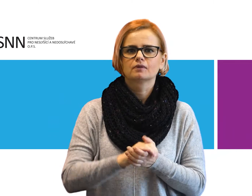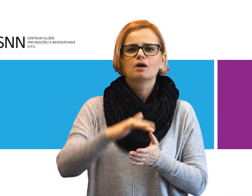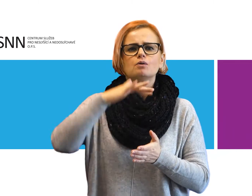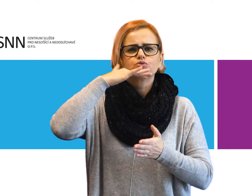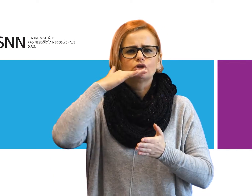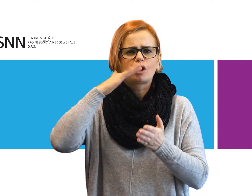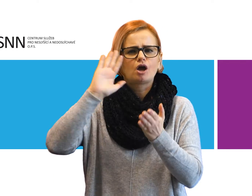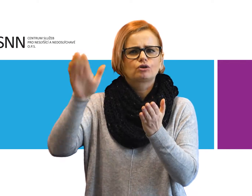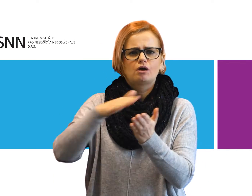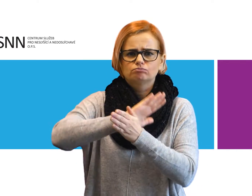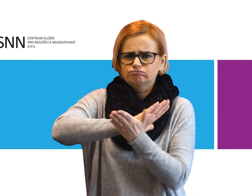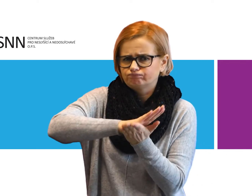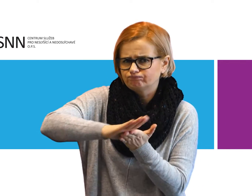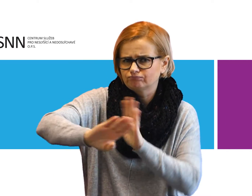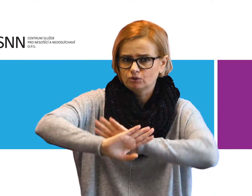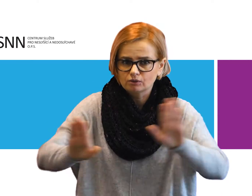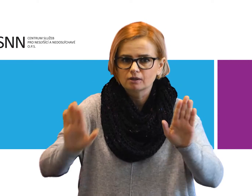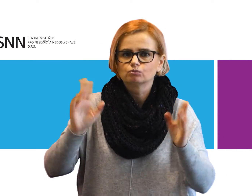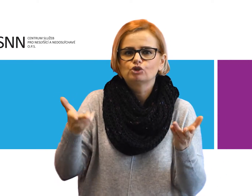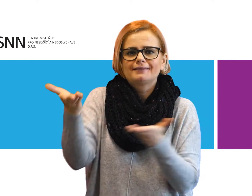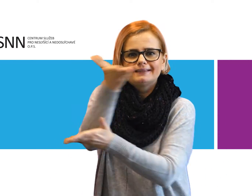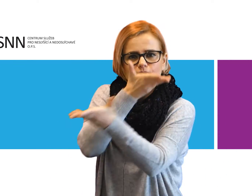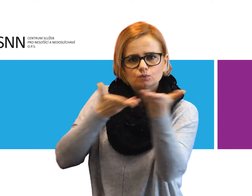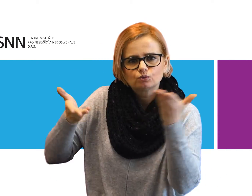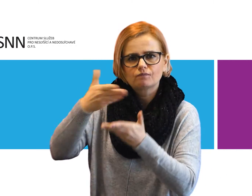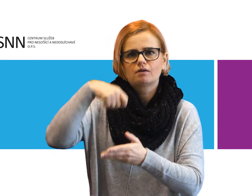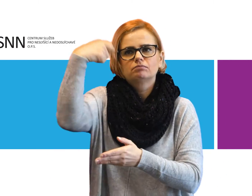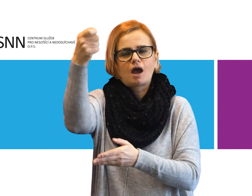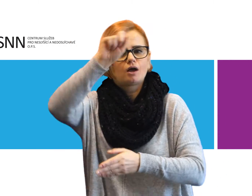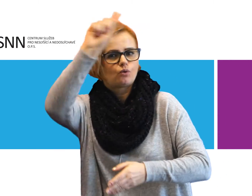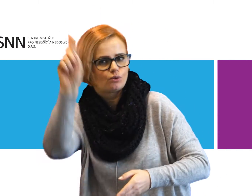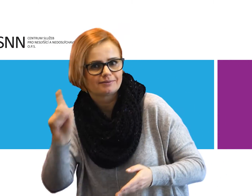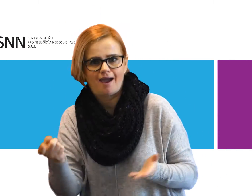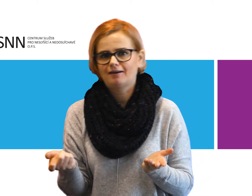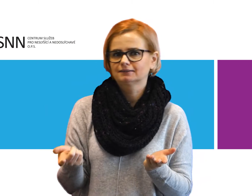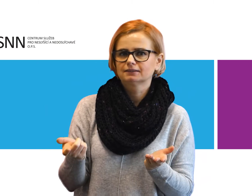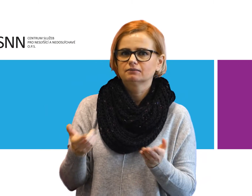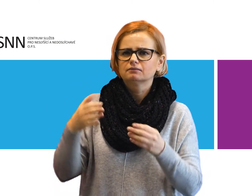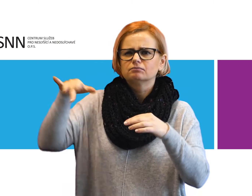Po přednášce bude prostor i pro diskusi a vaše případné dotazy.